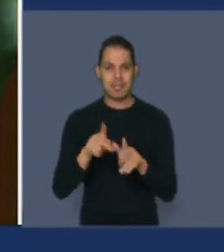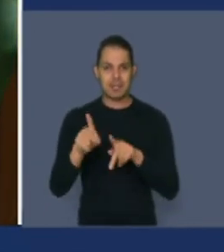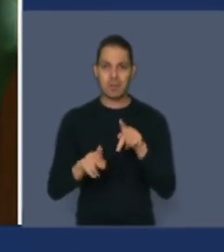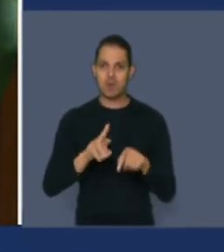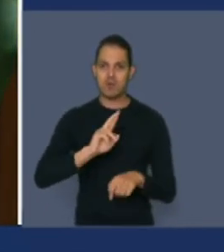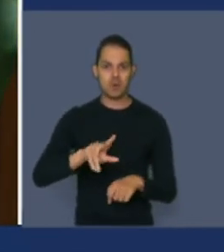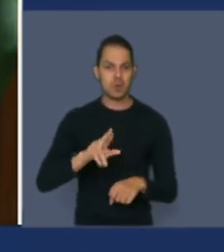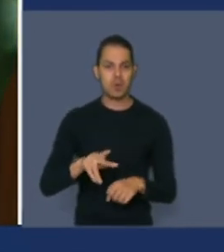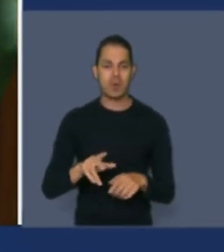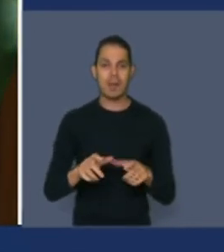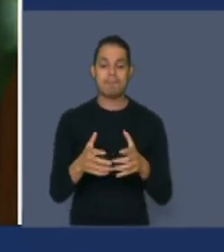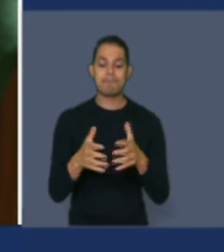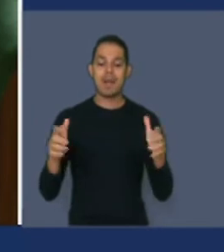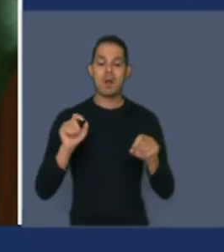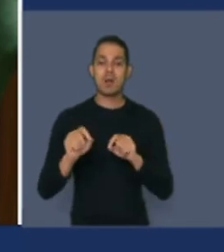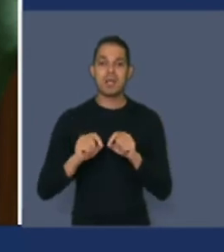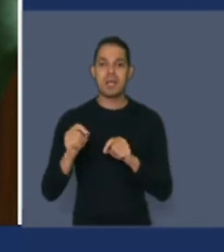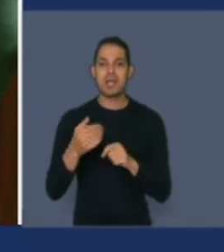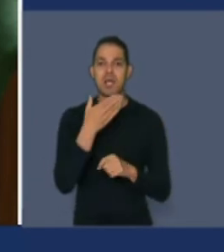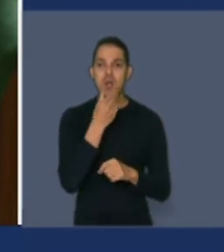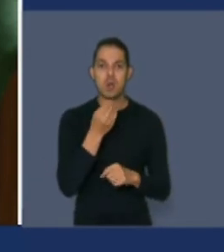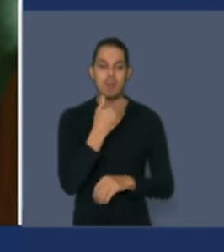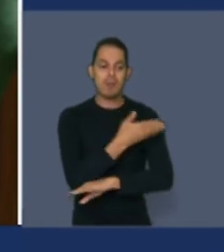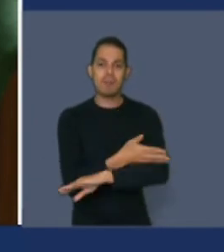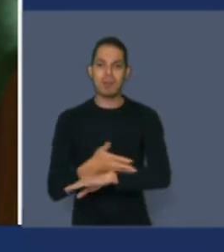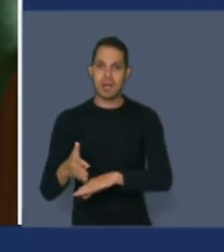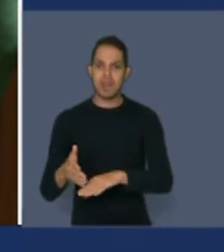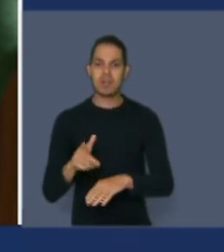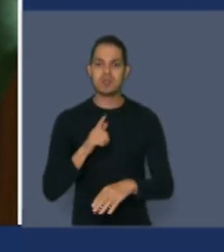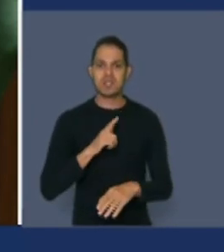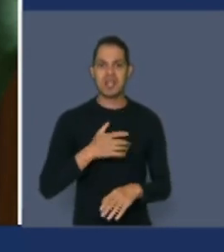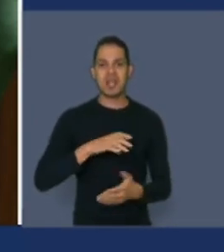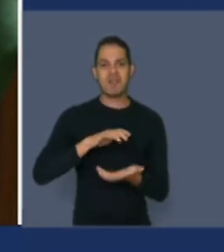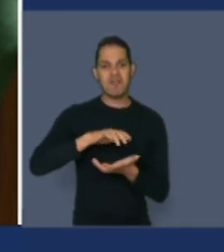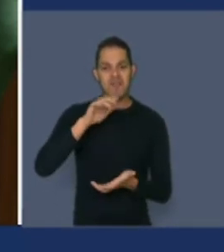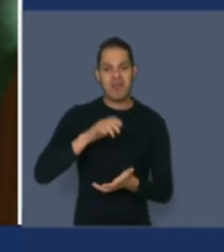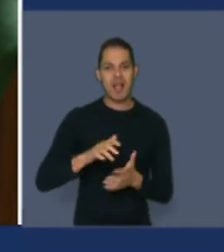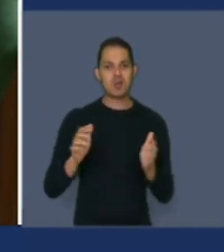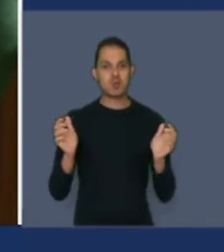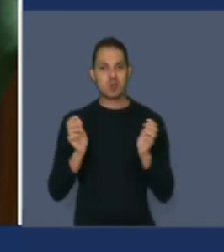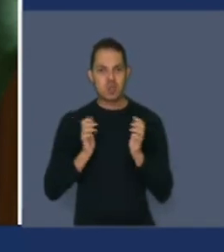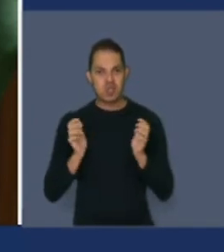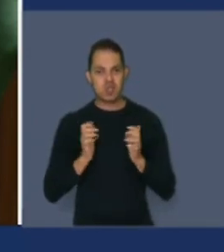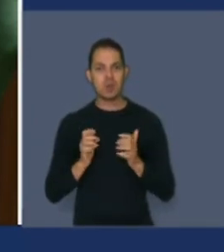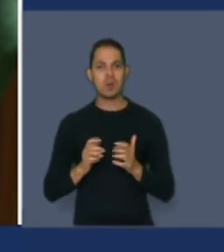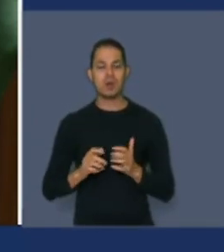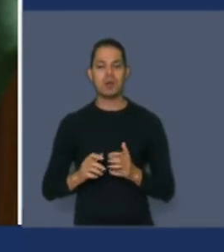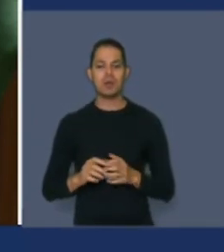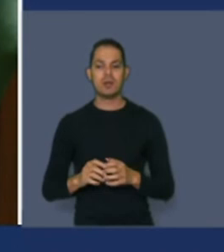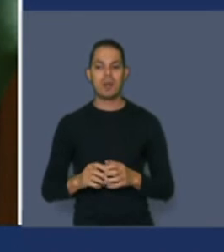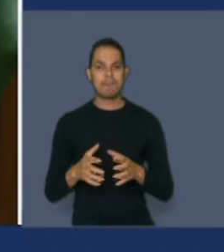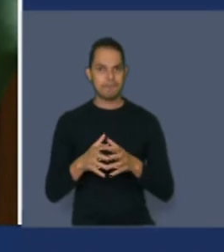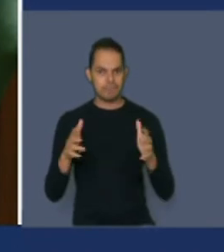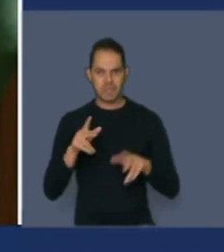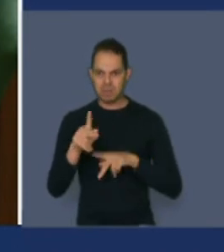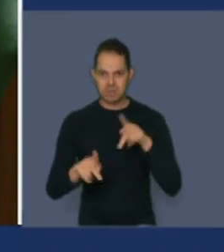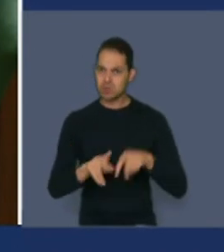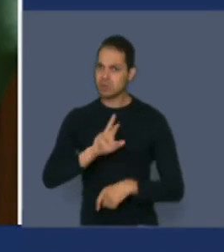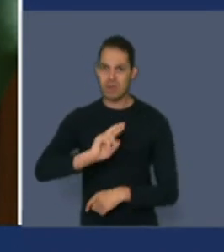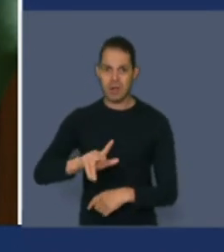JÁ É UMA CASA OCUPADA MAJORITARIAMENTE POR HOMENS BRANCOS, VELHOS, RICOS, QUE NÃO SÃO A MAIORIA DA POPULAÇÃO. O QUE NÓS